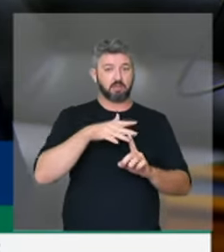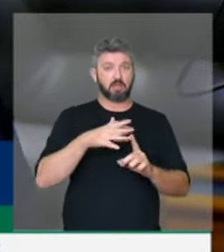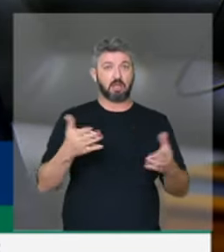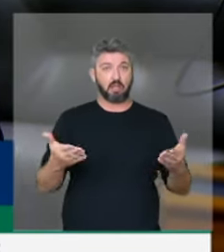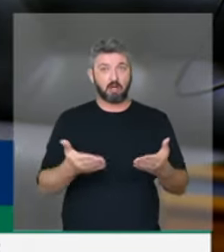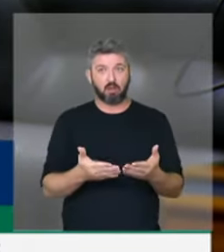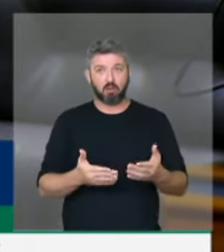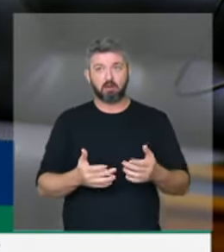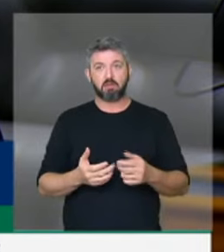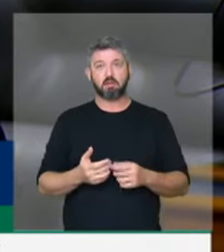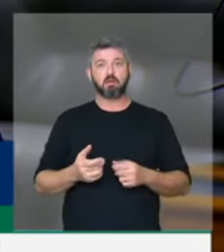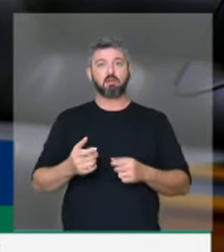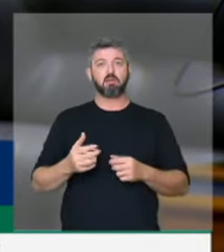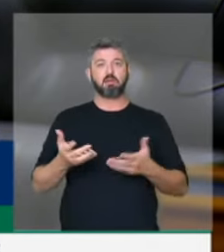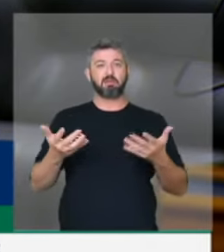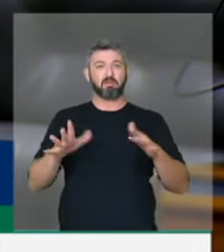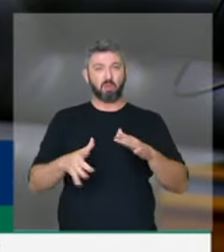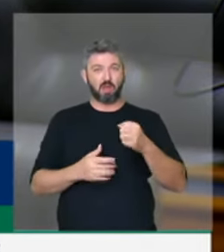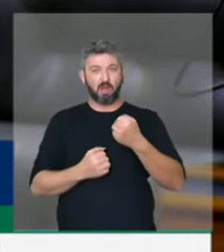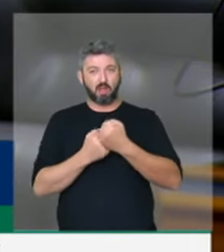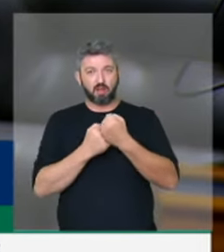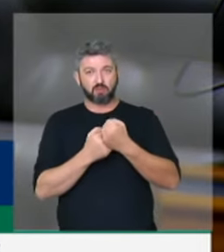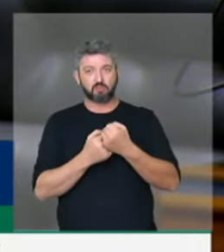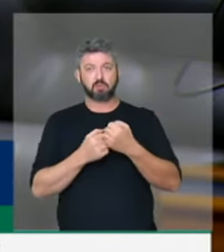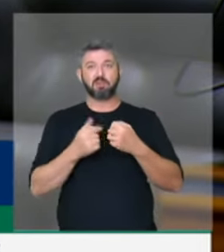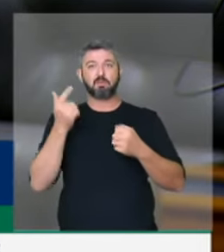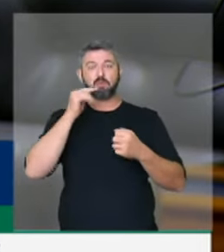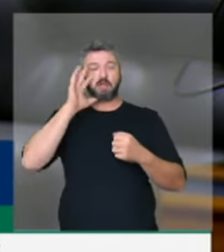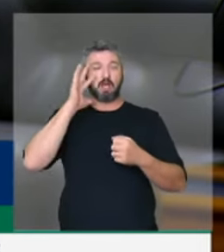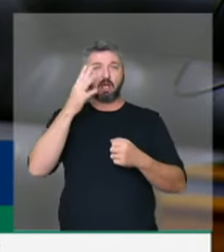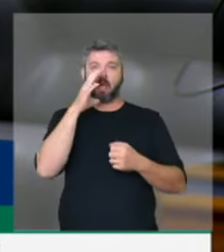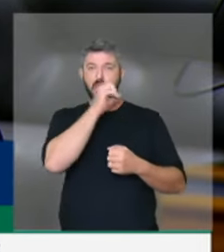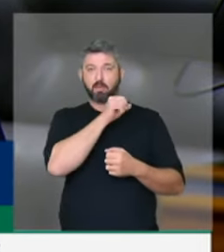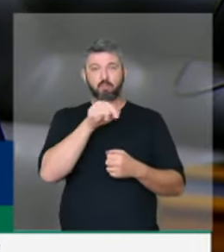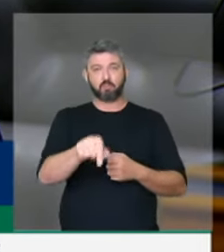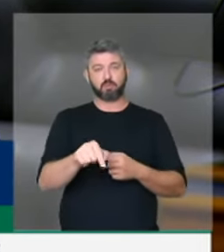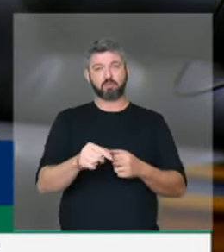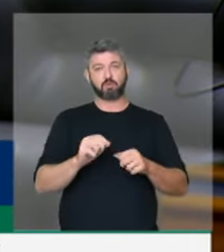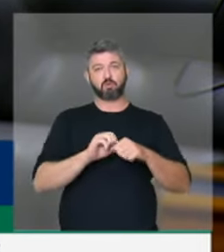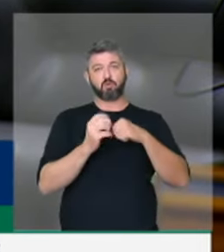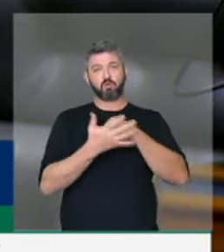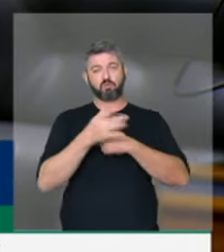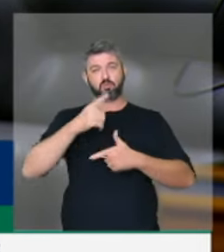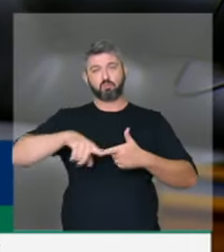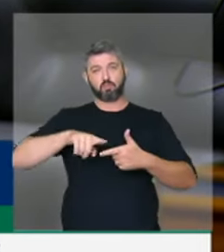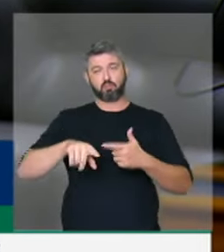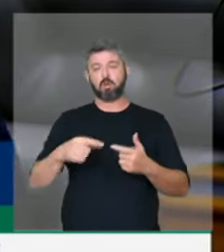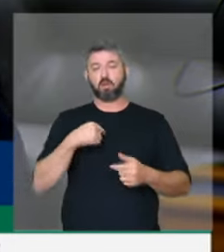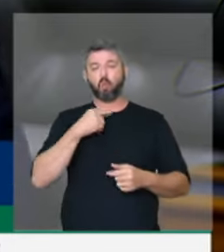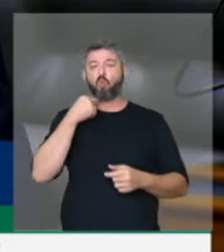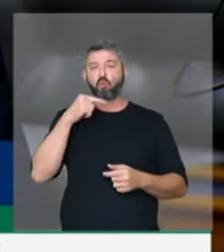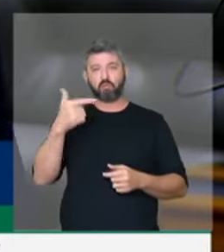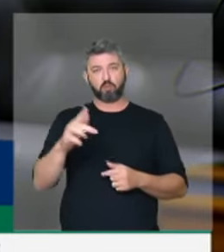POSSA SAIR O MAIS RAPIDAMENTE POSSÍVEL DESSA PANDEMIA. EU NÃO TENHO DÚVIDAS QUE ISSO VAI SER AJUSTADO AONDE TIVERMOS LEITOS SOBRANDO,